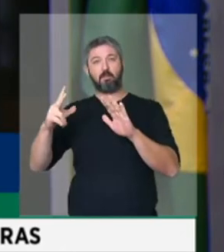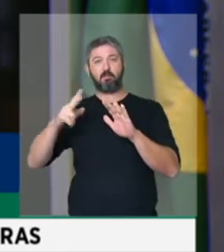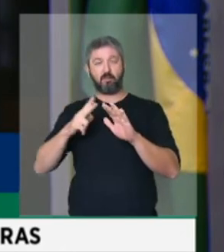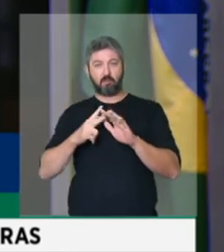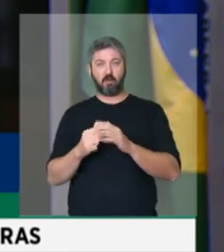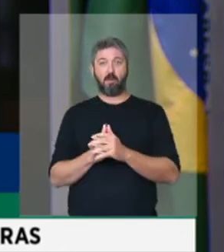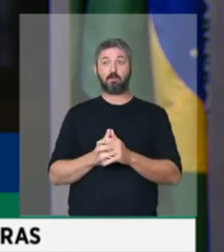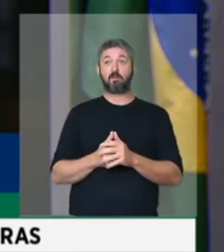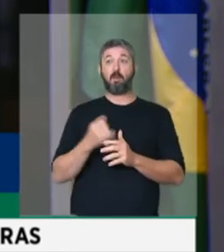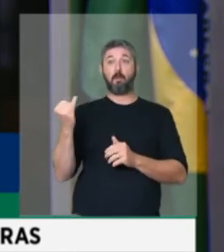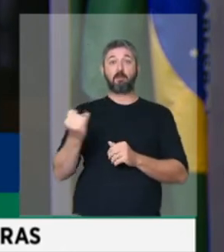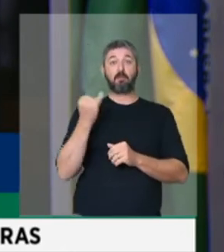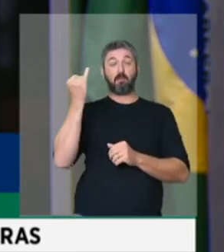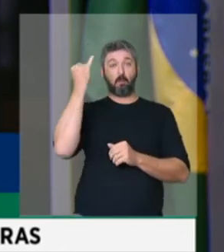ESTAMOS ENFRENTANDO UM TEMA DA MAIOR IMPORTÂNCIA PARA O PAÍ